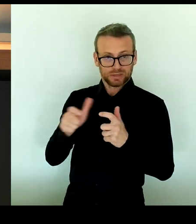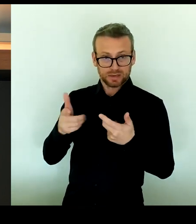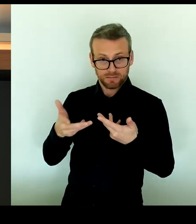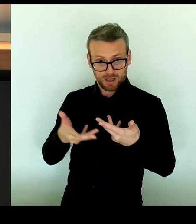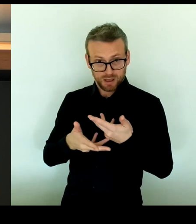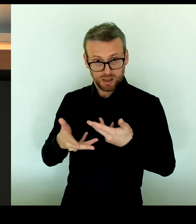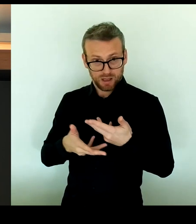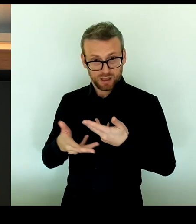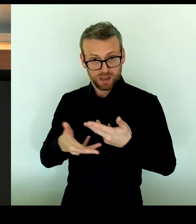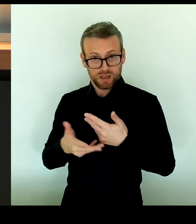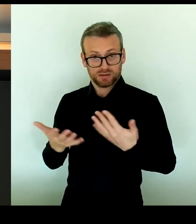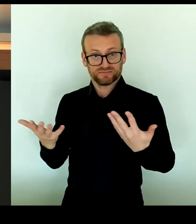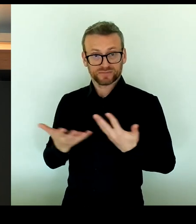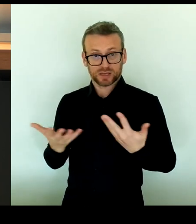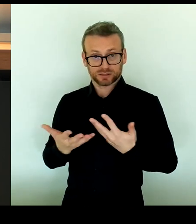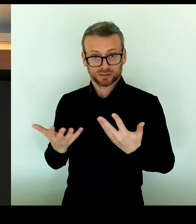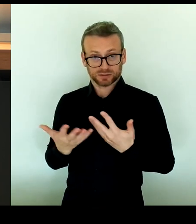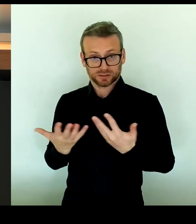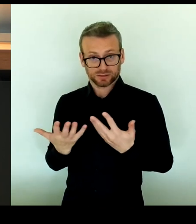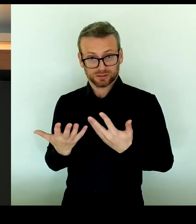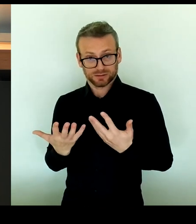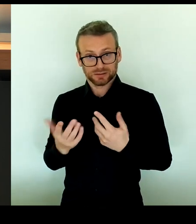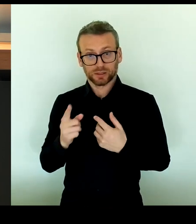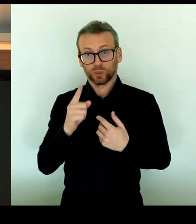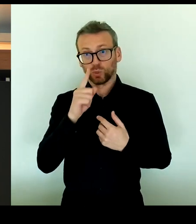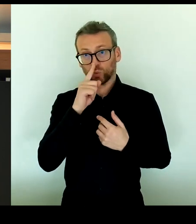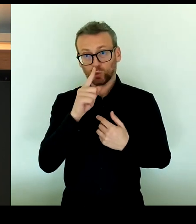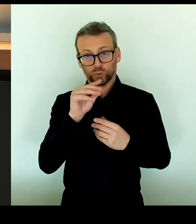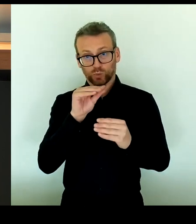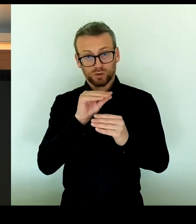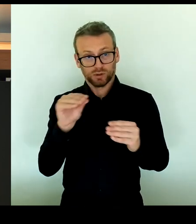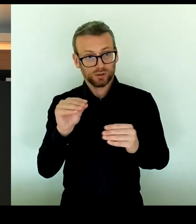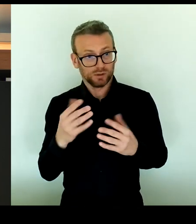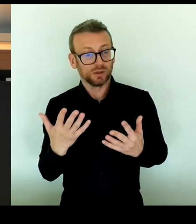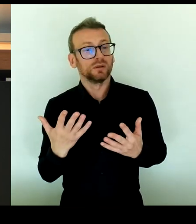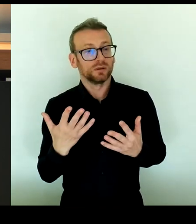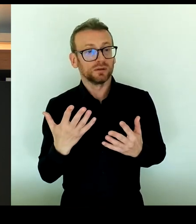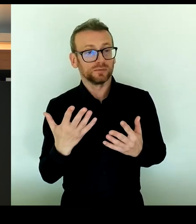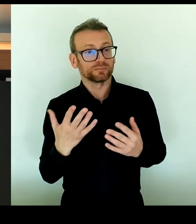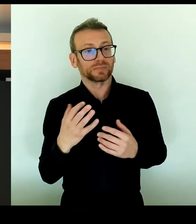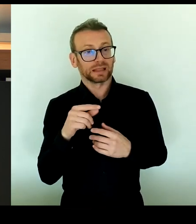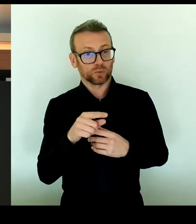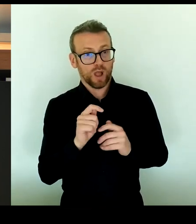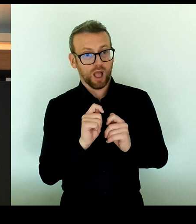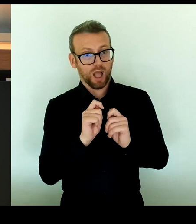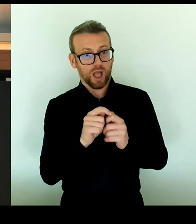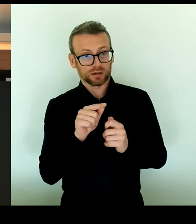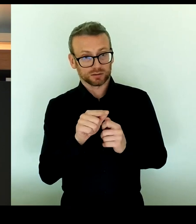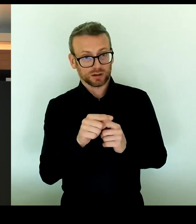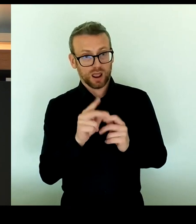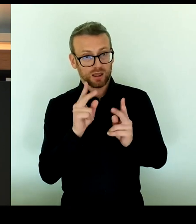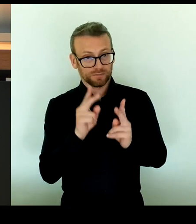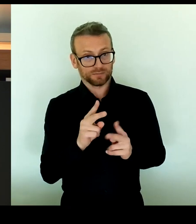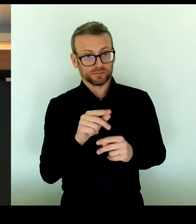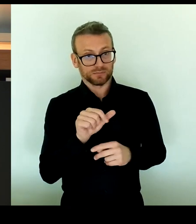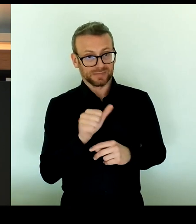Der dysfunktionale links-grüne Senat scheitert daran in hoher Regelmäßigkeit: Wir haben die Beispiele gehört aus Spandau,